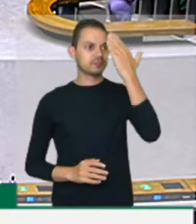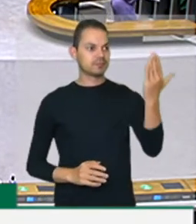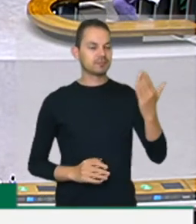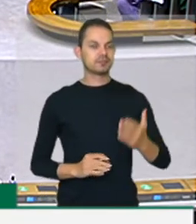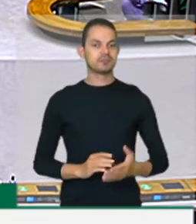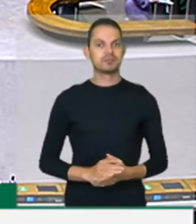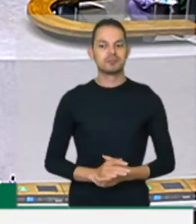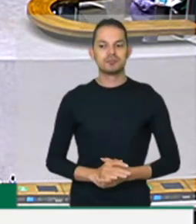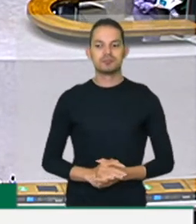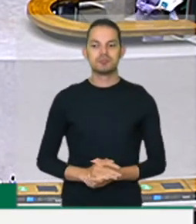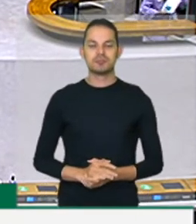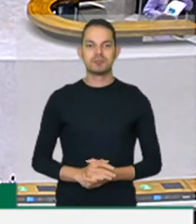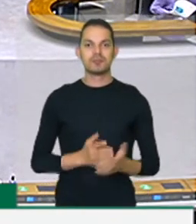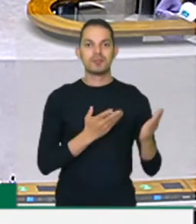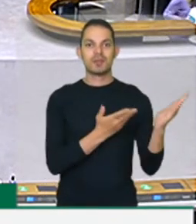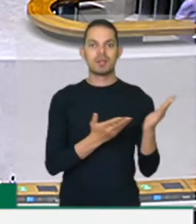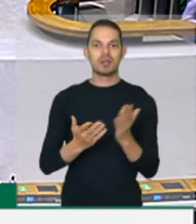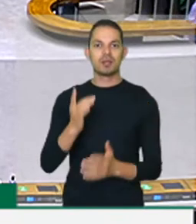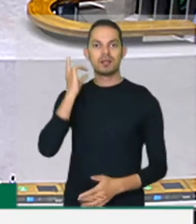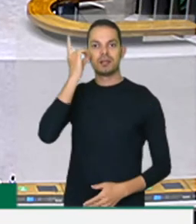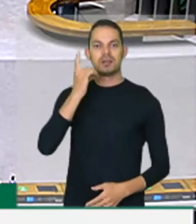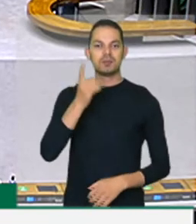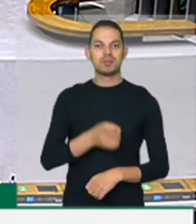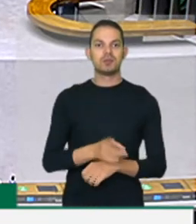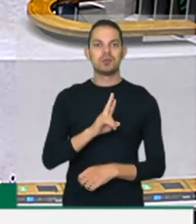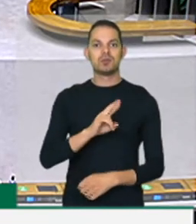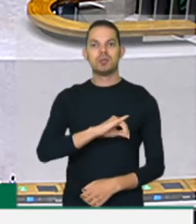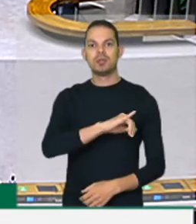OBRIGADA, SR. PRESIDENTE. -- [PRESIDENTE]: OBRIGADO, DEPUTADA. COM A